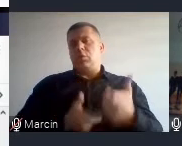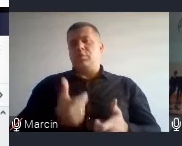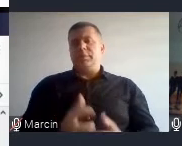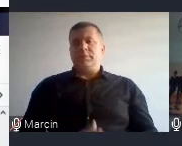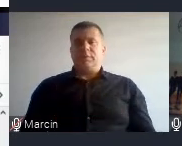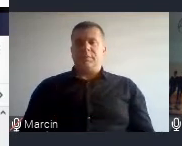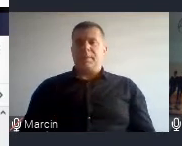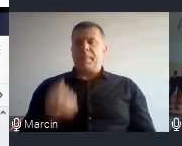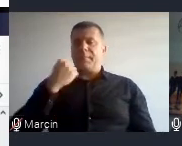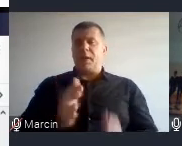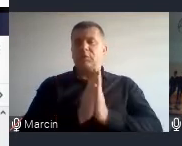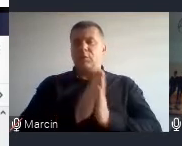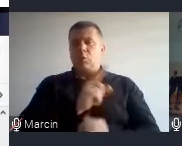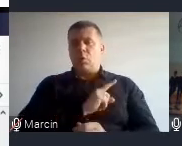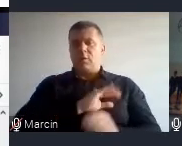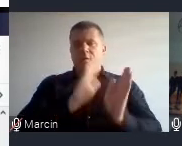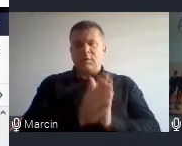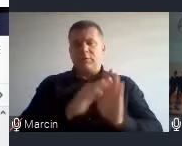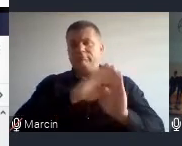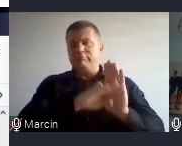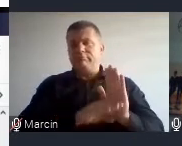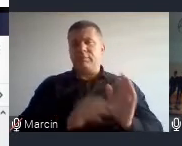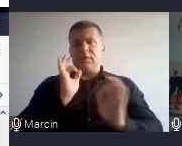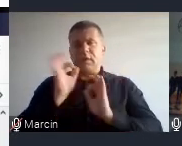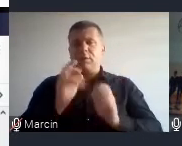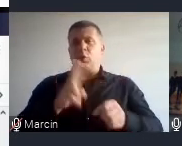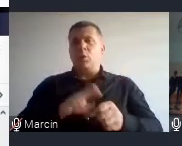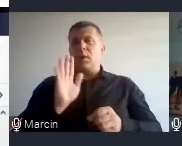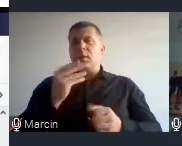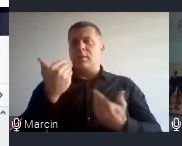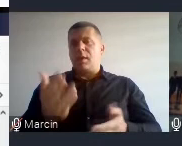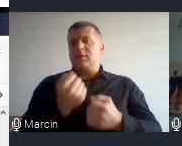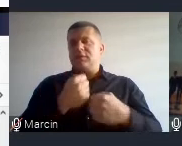Bardzo proszę uważać na te wszystkie przesłanki zwalniające